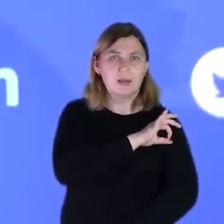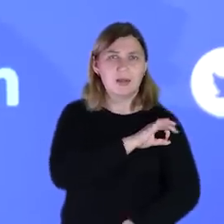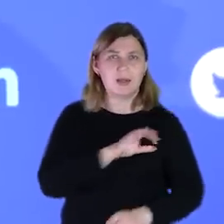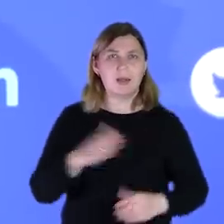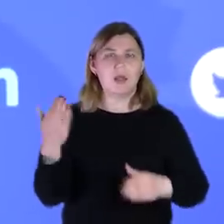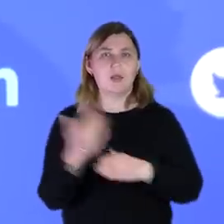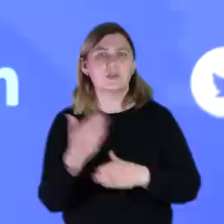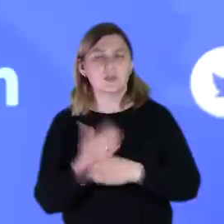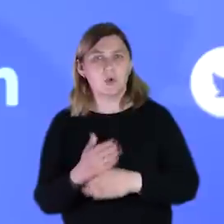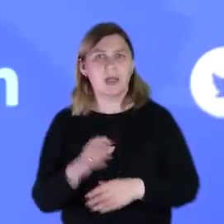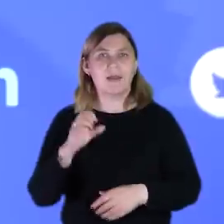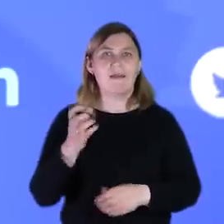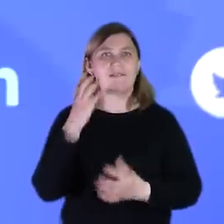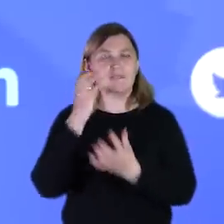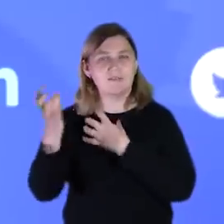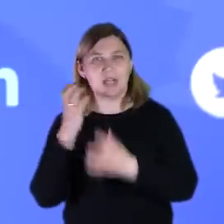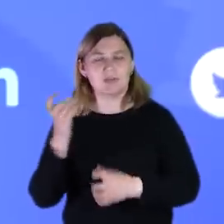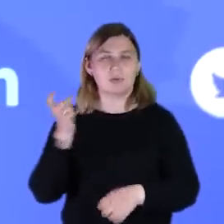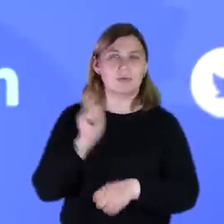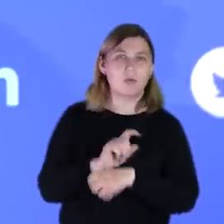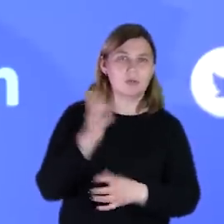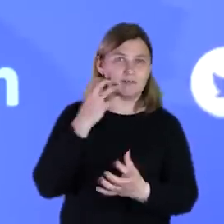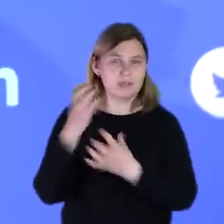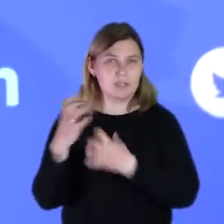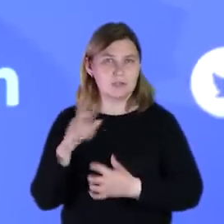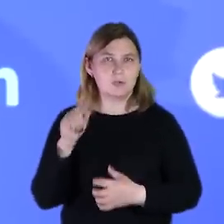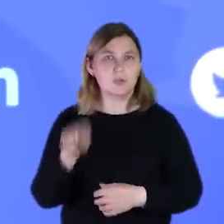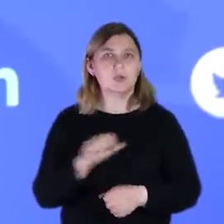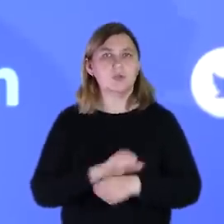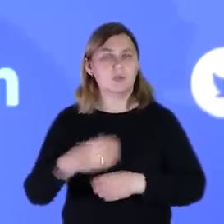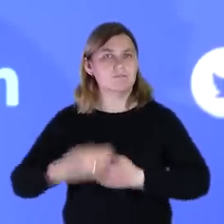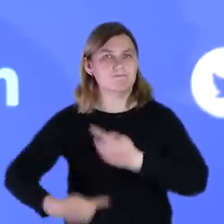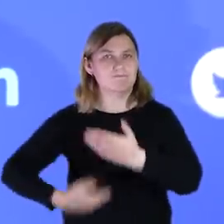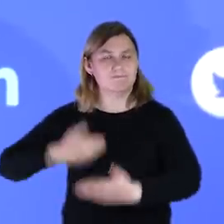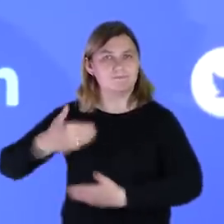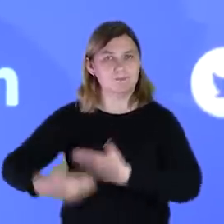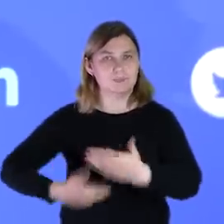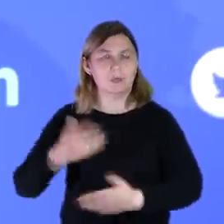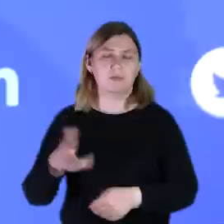zarówno wywiadu, jak i kontrwywiadu, są w toku, można powiedzieć, że w niektórych przypadkach;